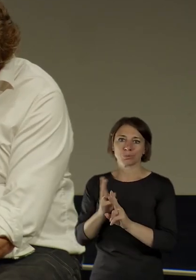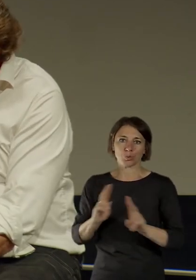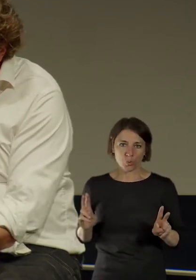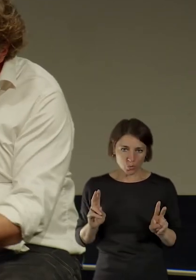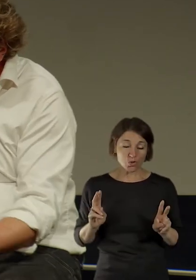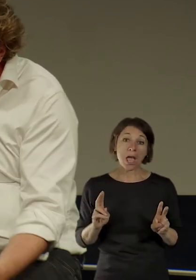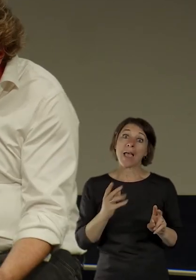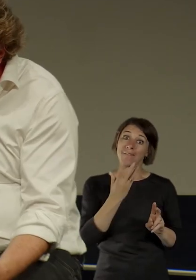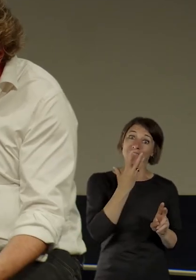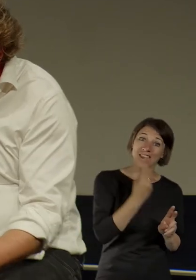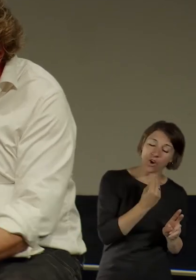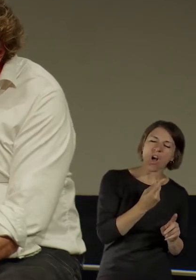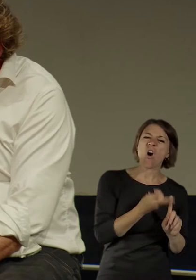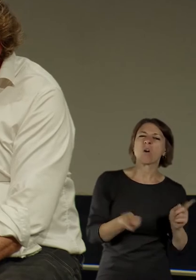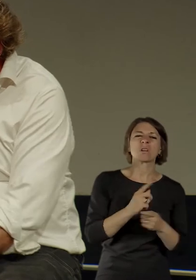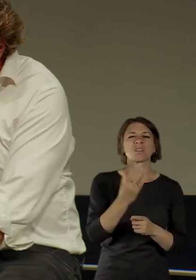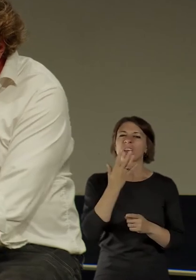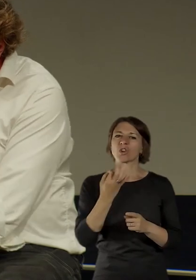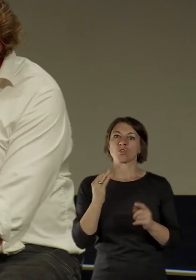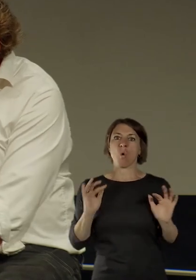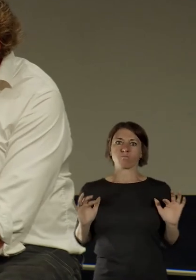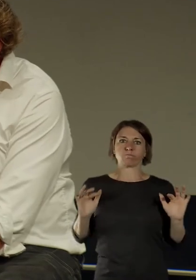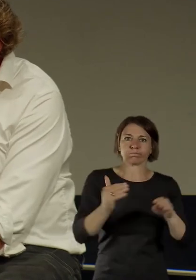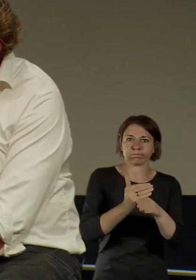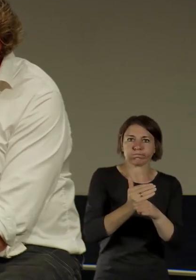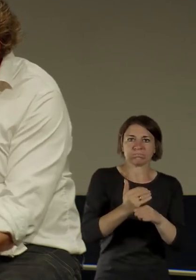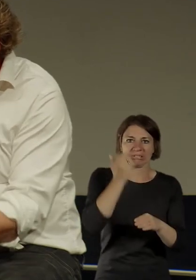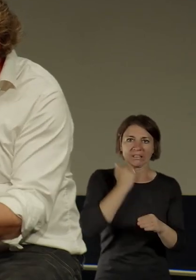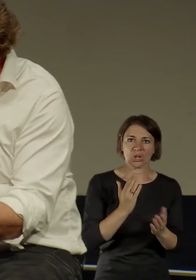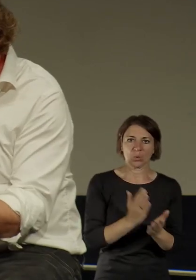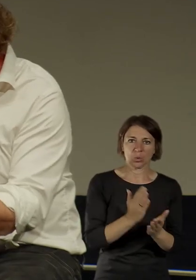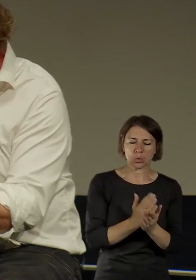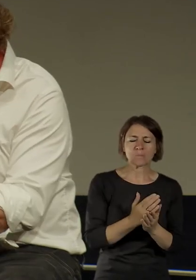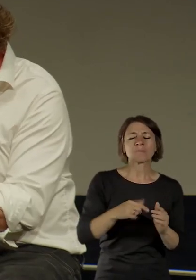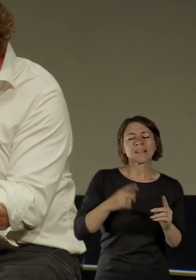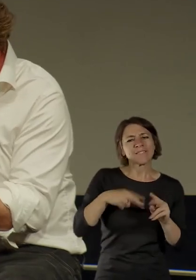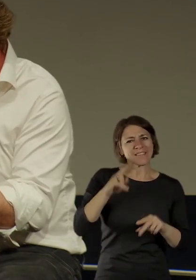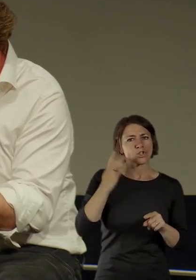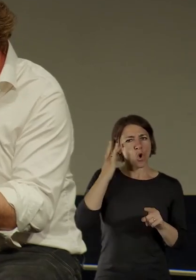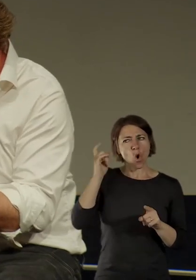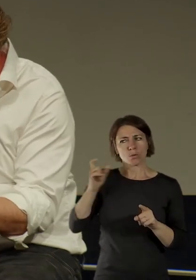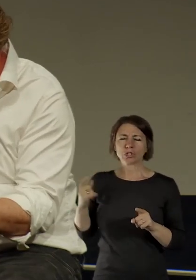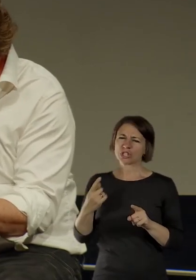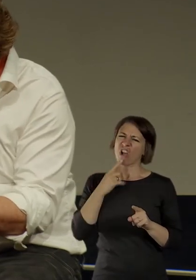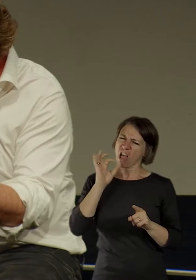Ale většina teoretiků dochází k tomu, že je lepší, když se to odehrává ve městě.